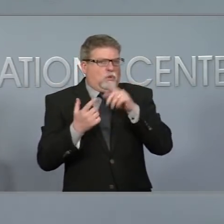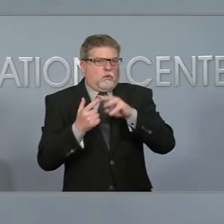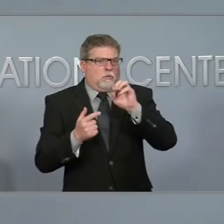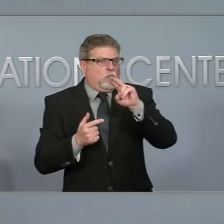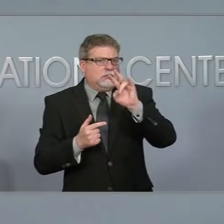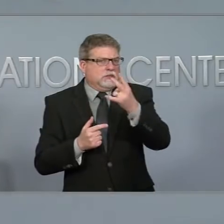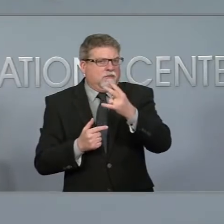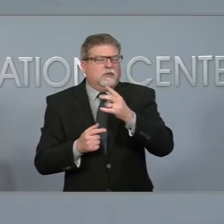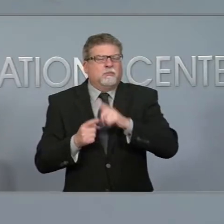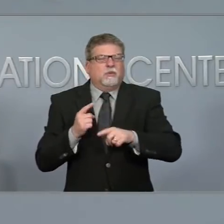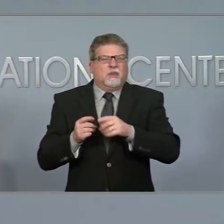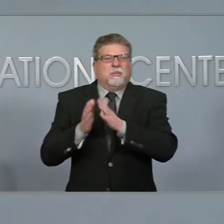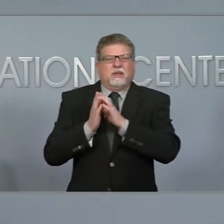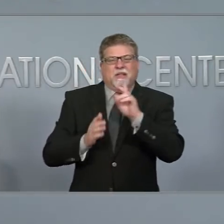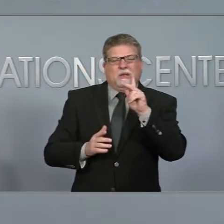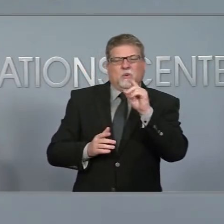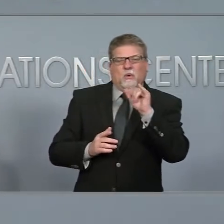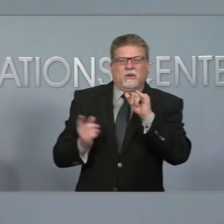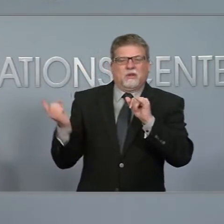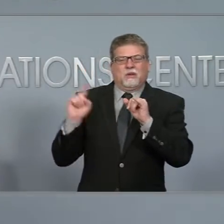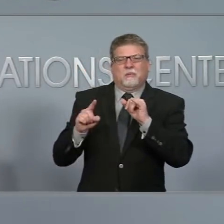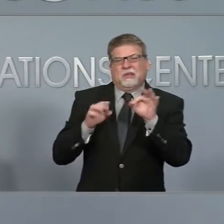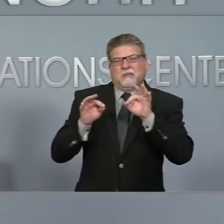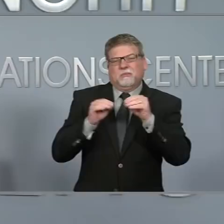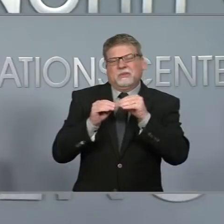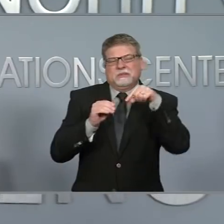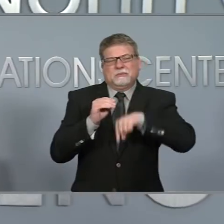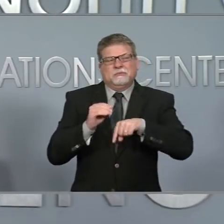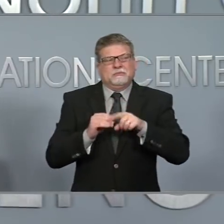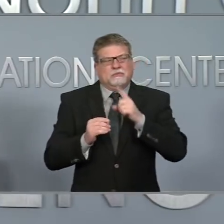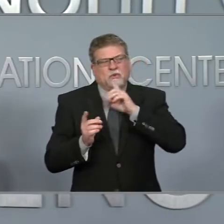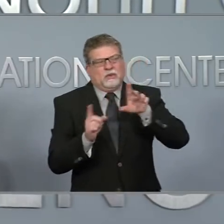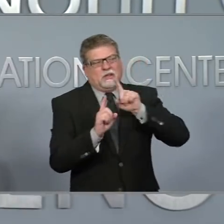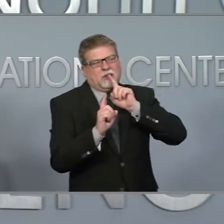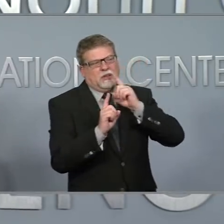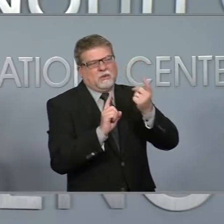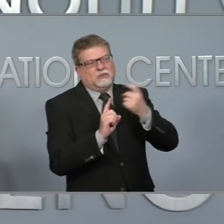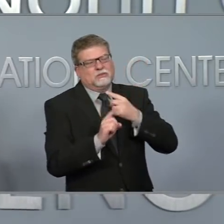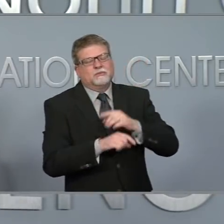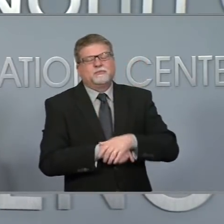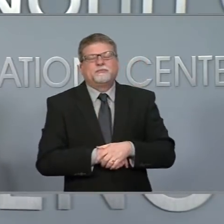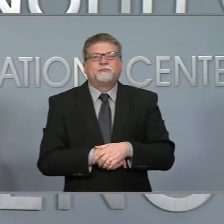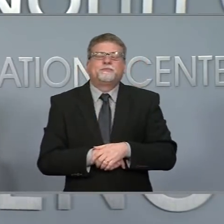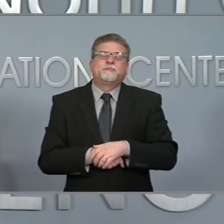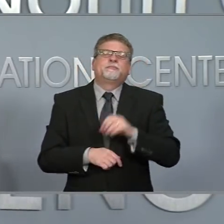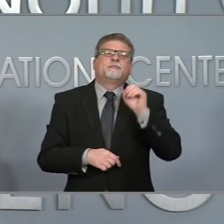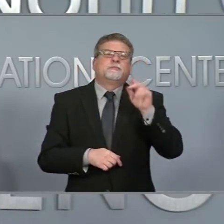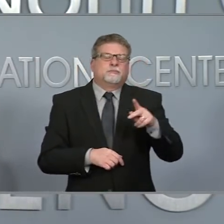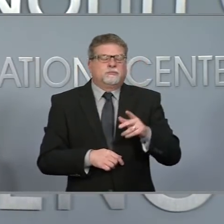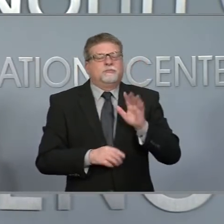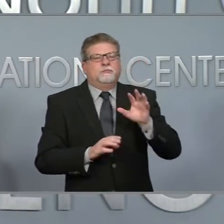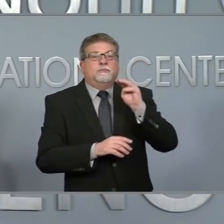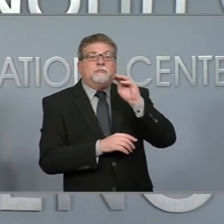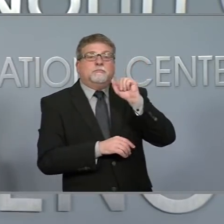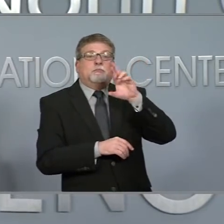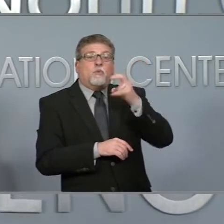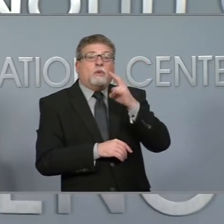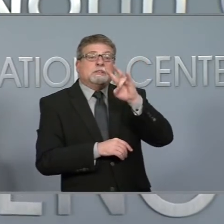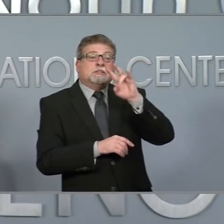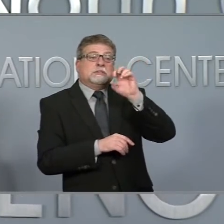siguiente mes. Bueno, respuesta, los gobiernos local se están tomando esas decisiones. El toque de actualmente, si se está